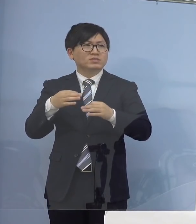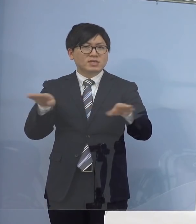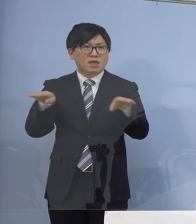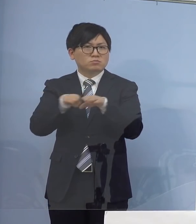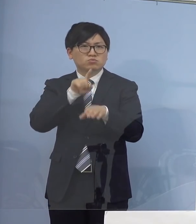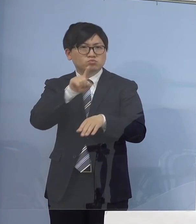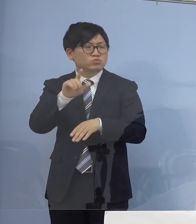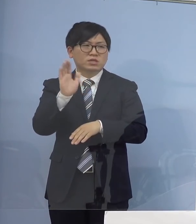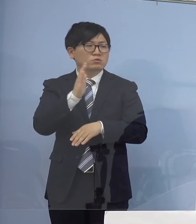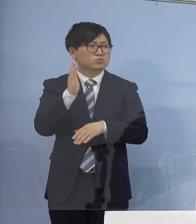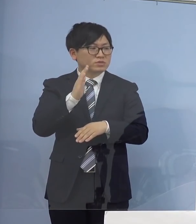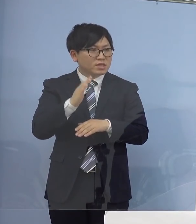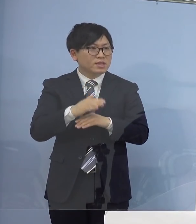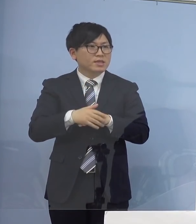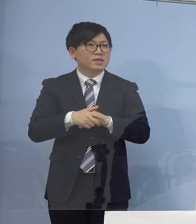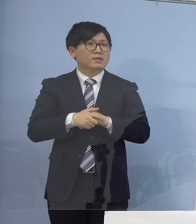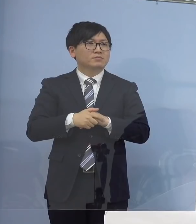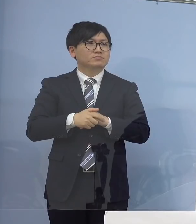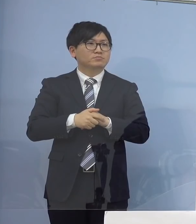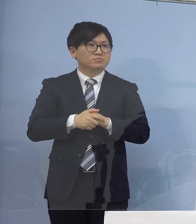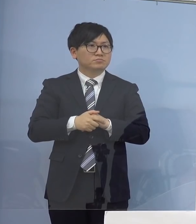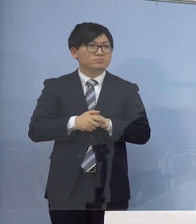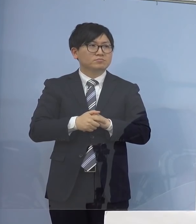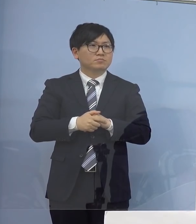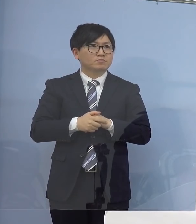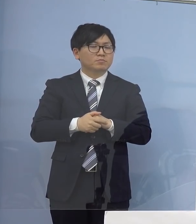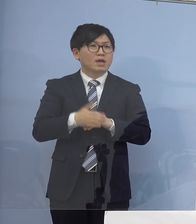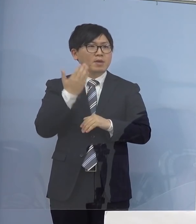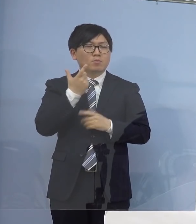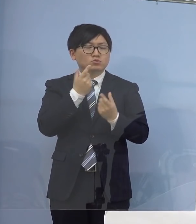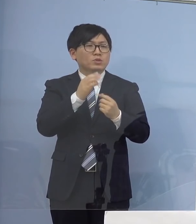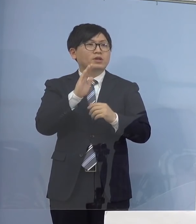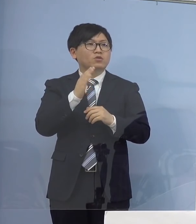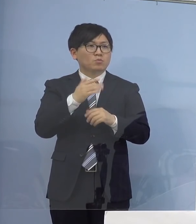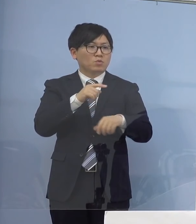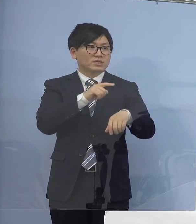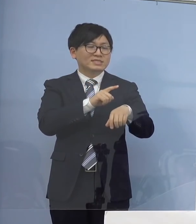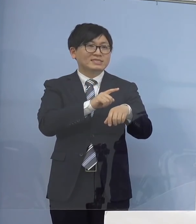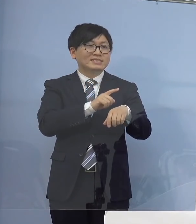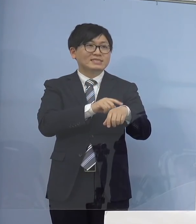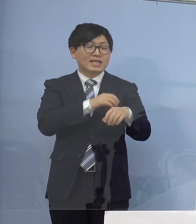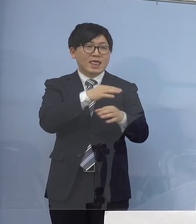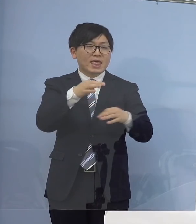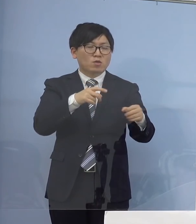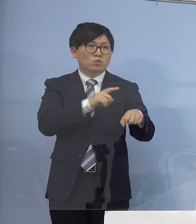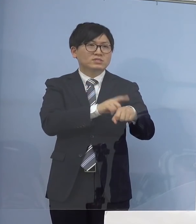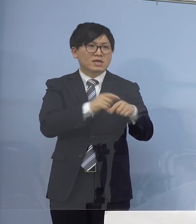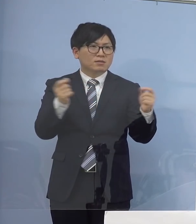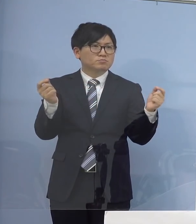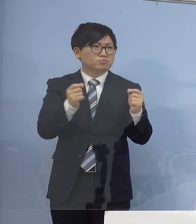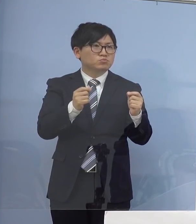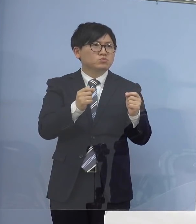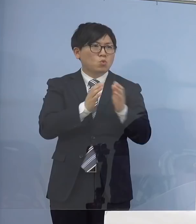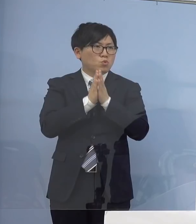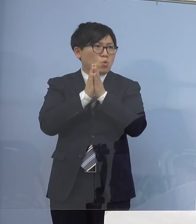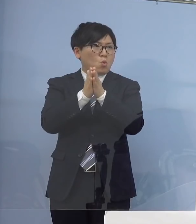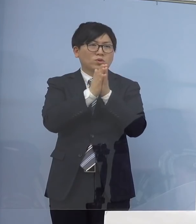しかも「緊急事態宣言」の時もそうでしたが 時短の要請という形になっているんですね